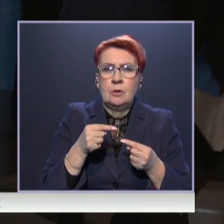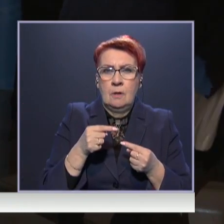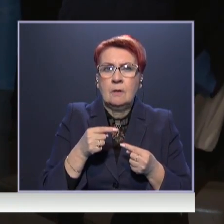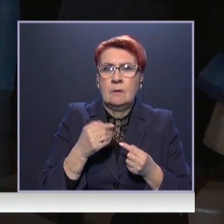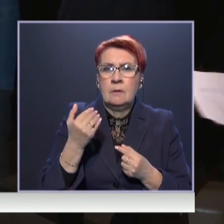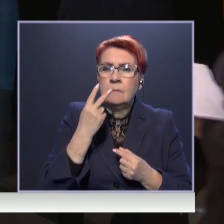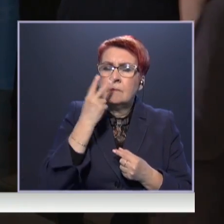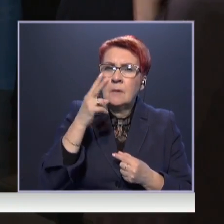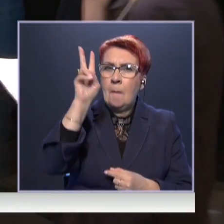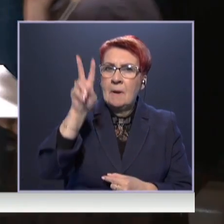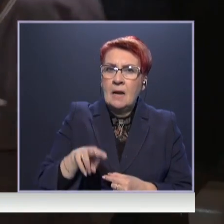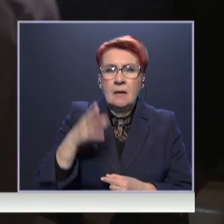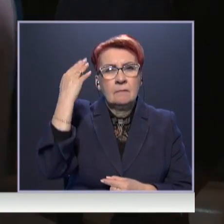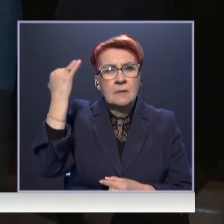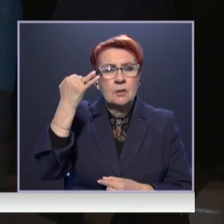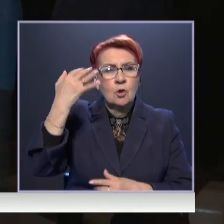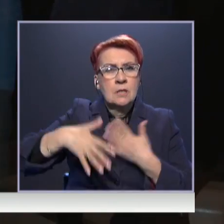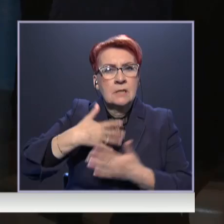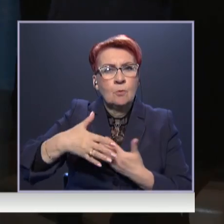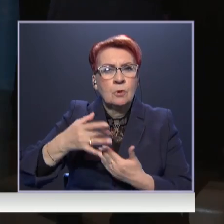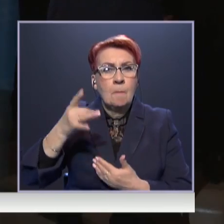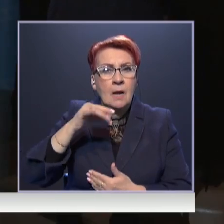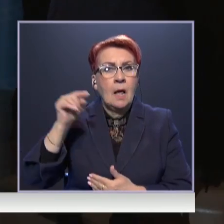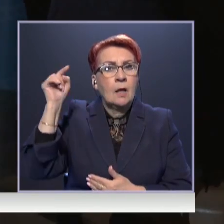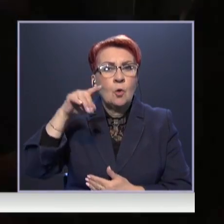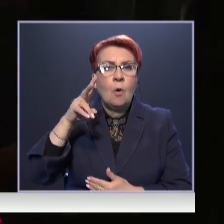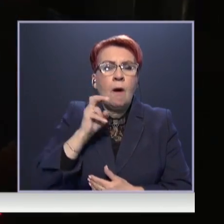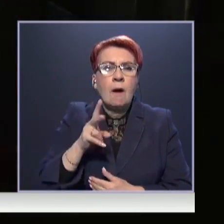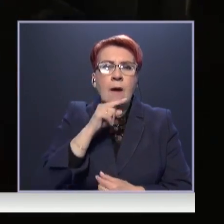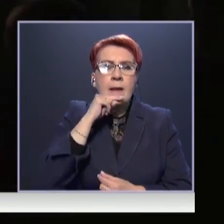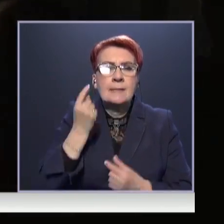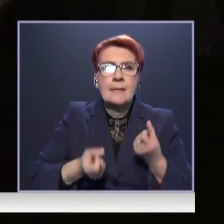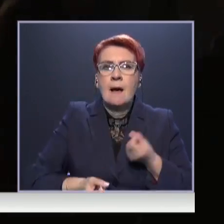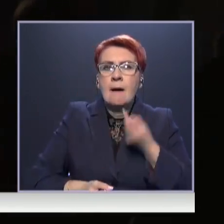потому что история смутного времени Эта история про то как Россия оказалась так сказать в окружении